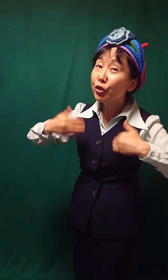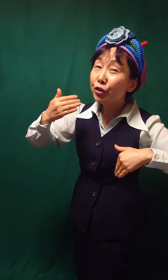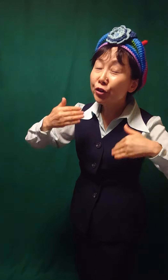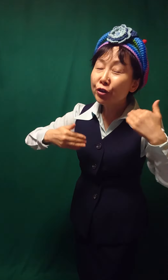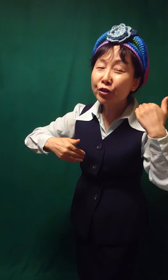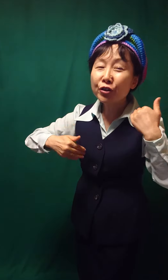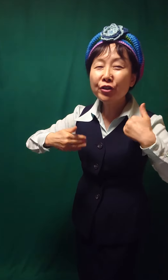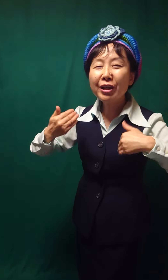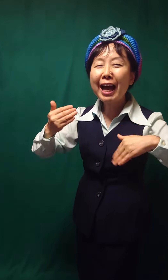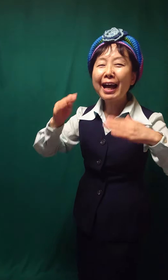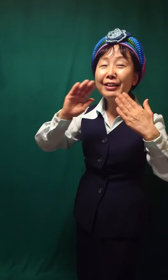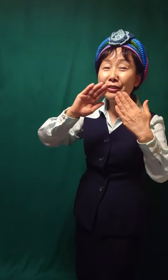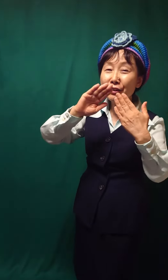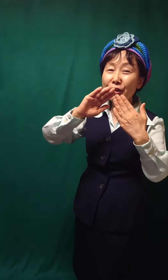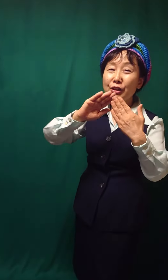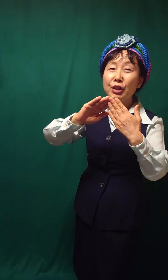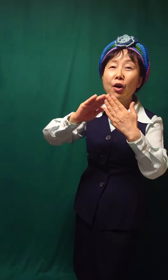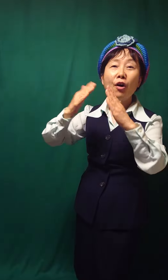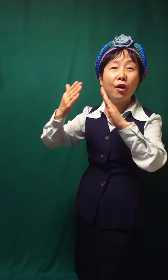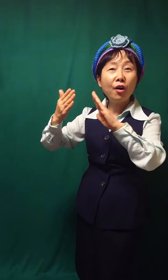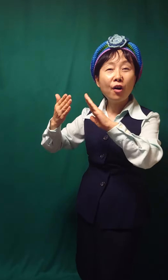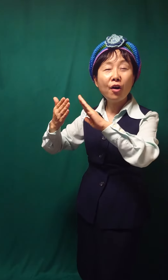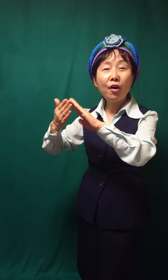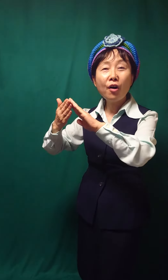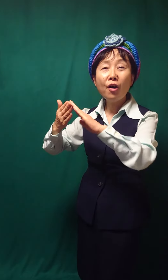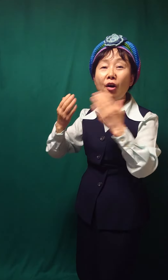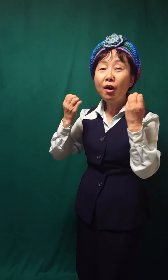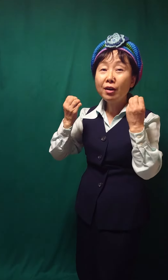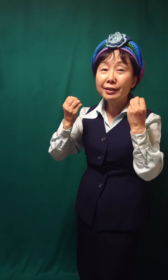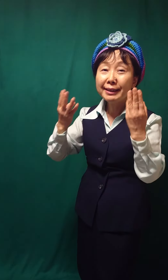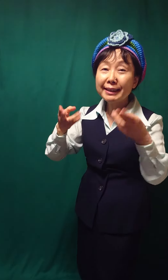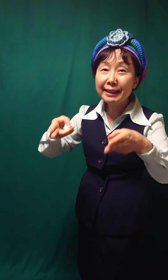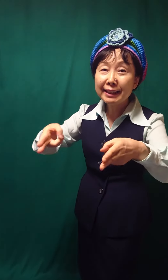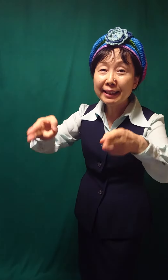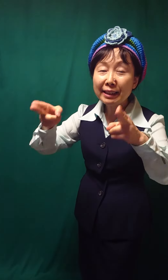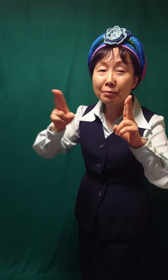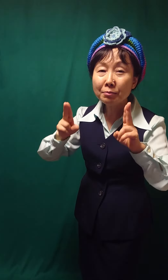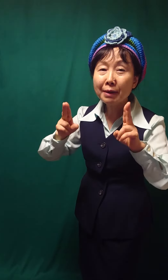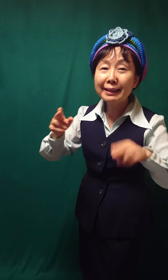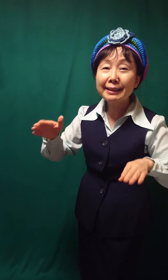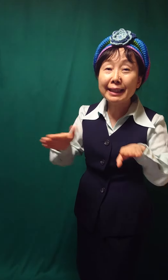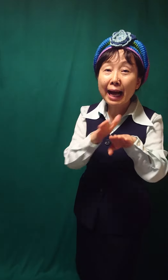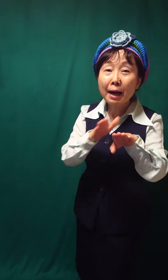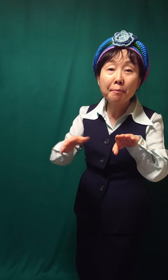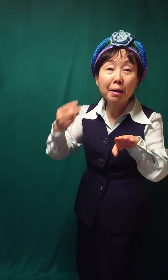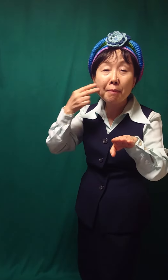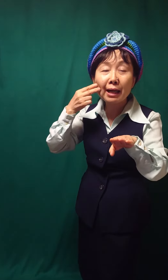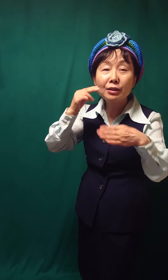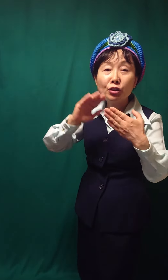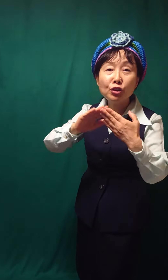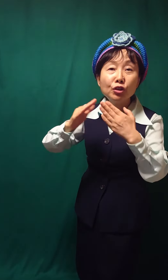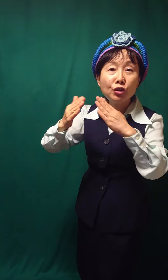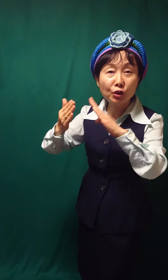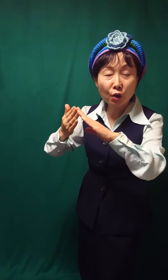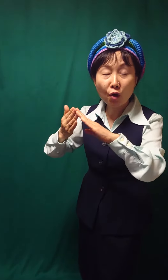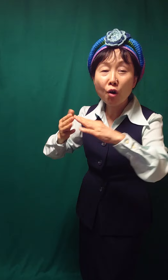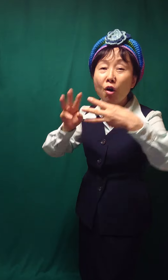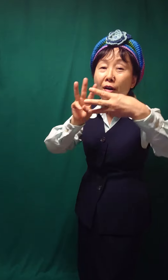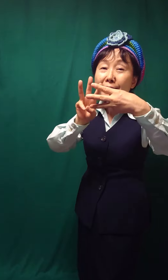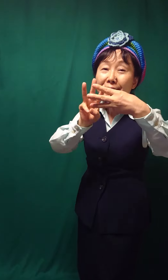有楽町 新橋 浜松町